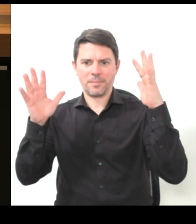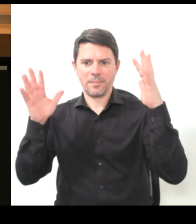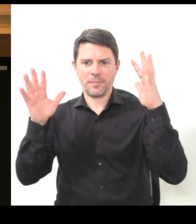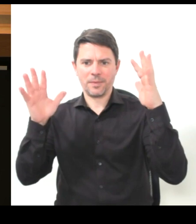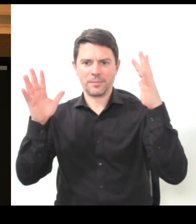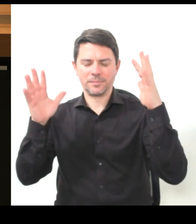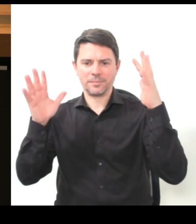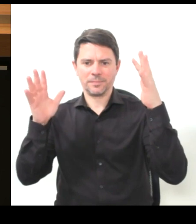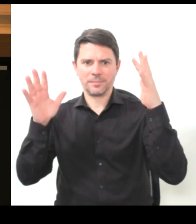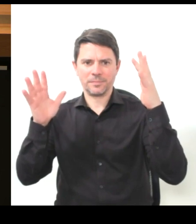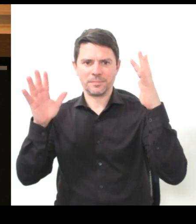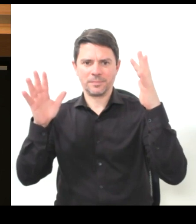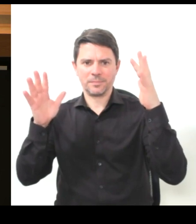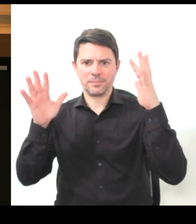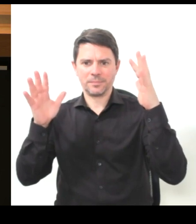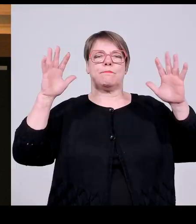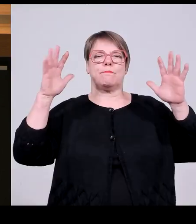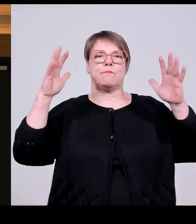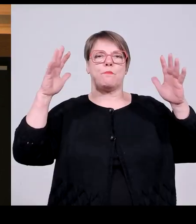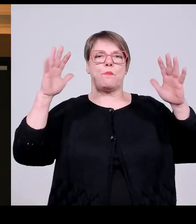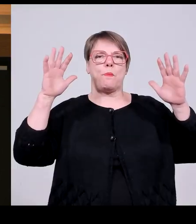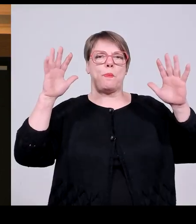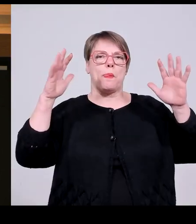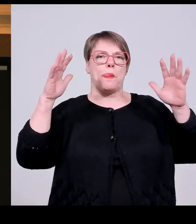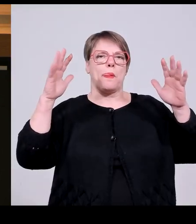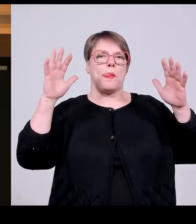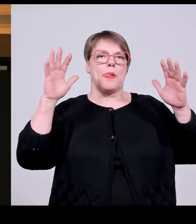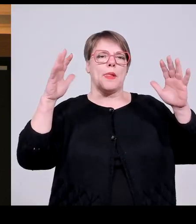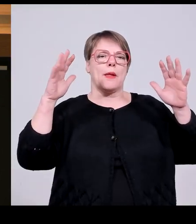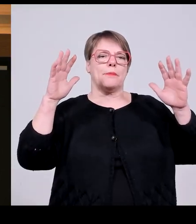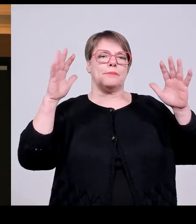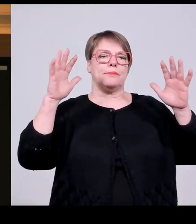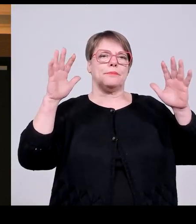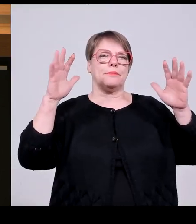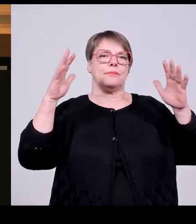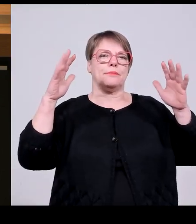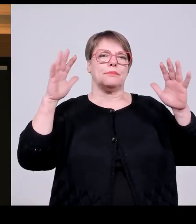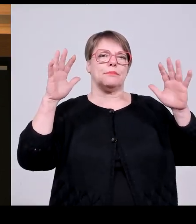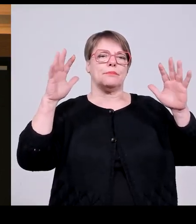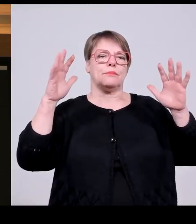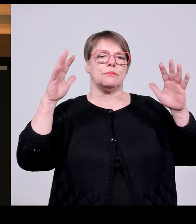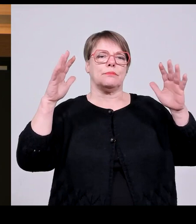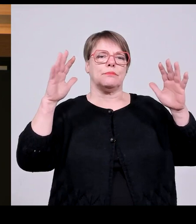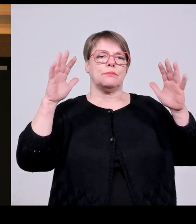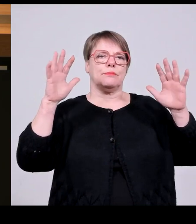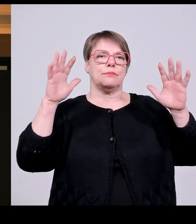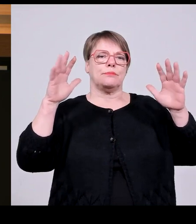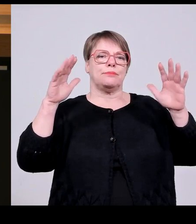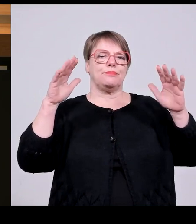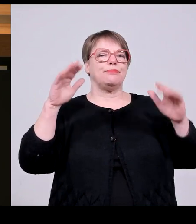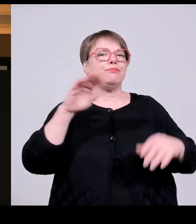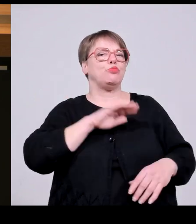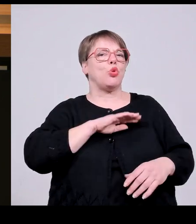Ich bin noch nicht ganz einverstanden, wenn wir von Blockaden und so weiter gesprochen wird. Im Gegenteil in Berlin kann das Hand in Hand gehen.